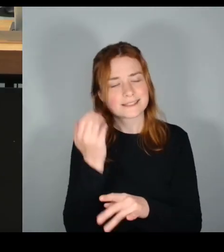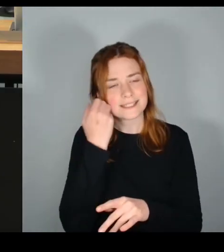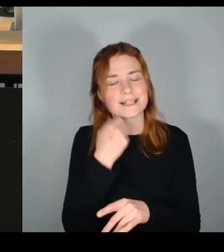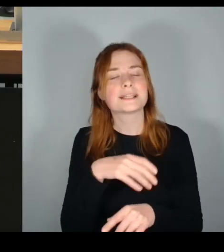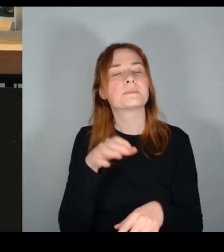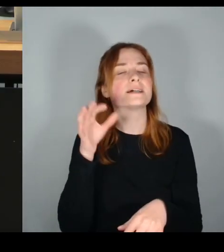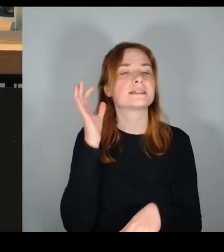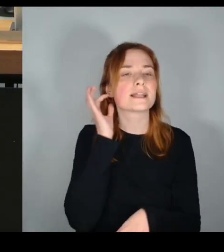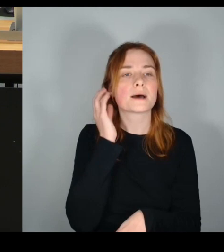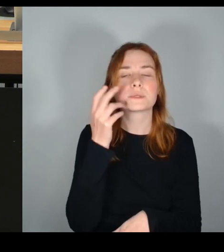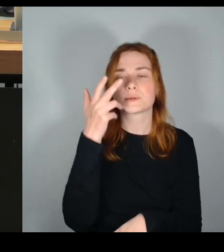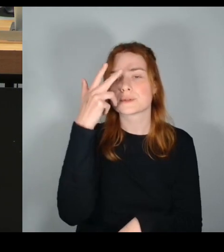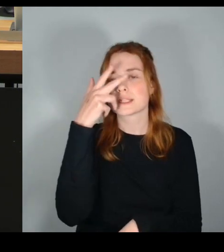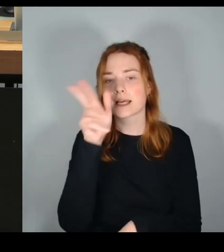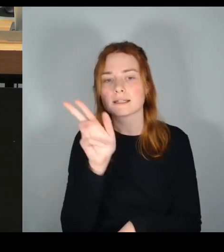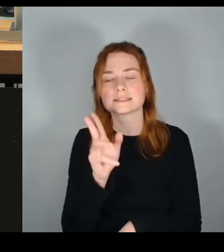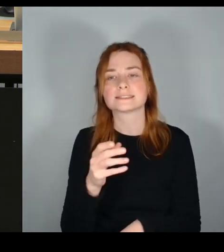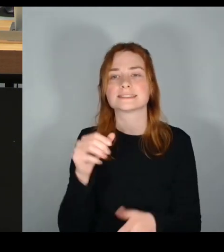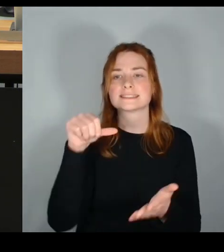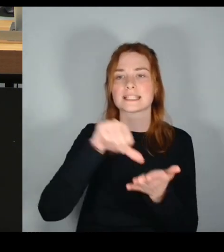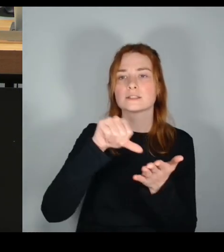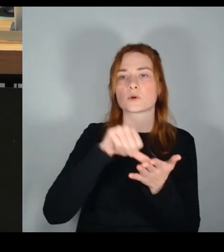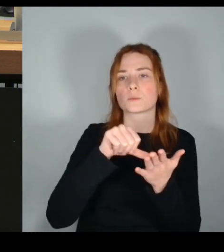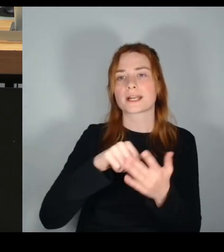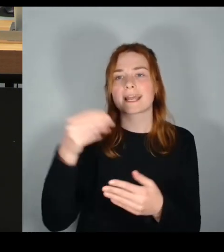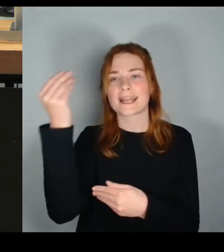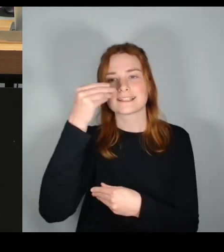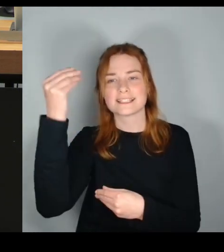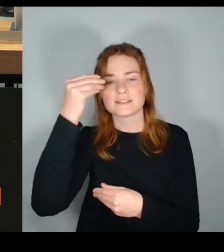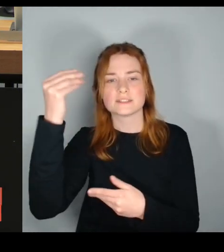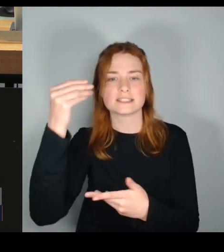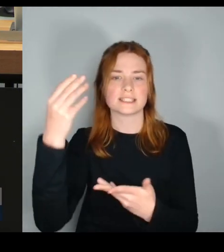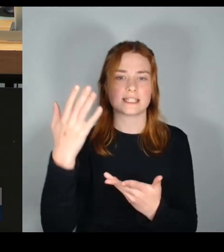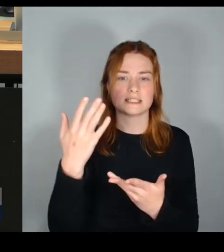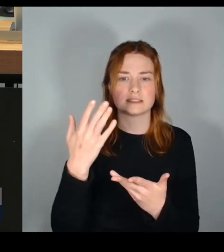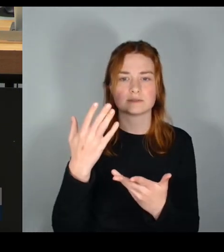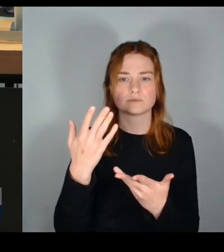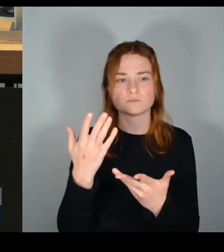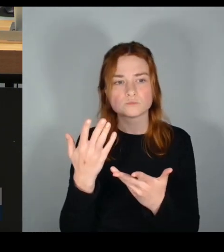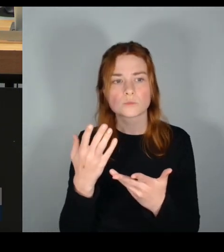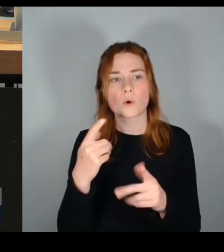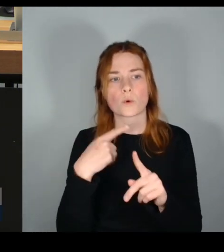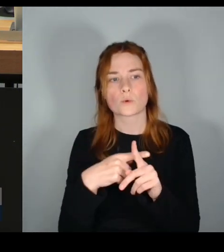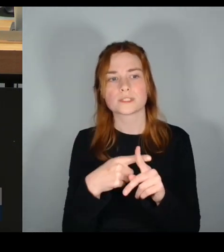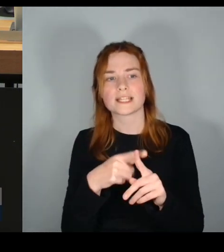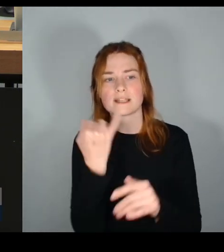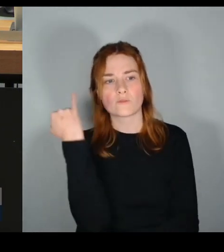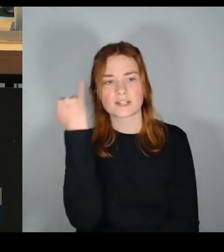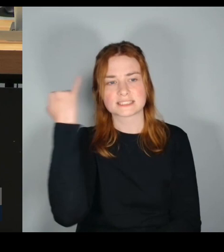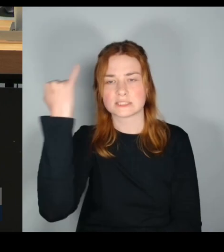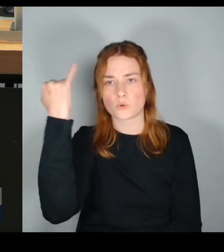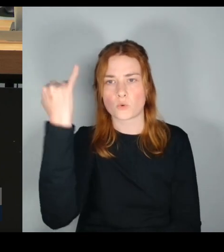Das umfasst alles Musik, Film, Kunst, Design, Mode, Architektur, Werbung, aber auch Software Spieleentwicklung und neue Medien.